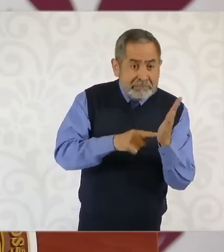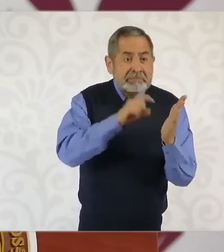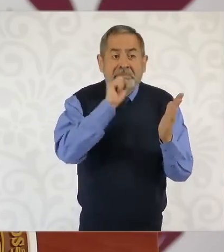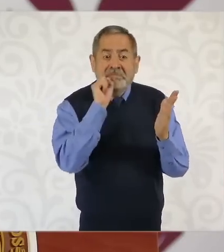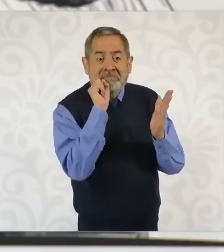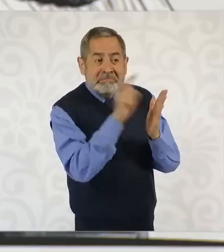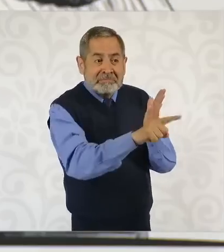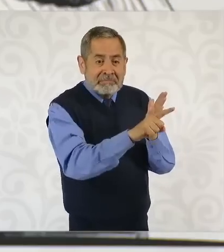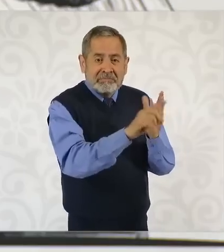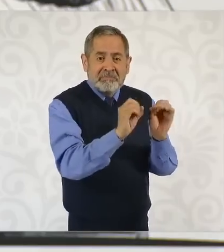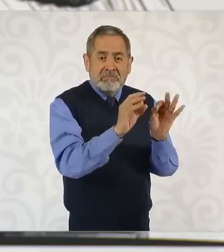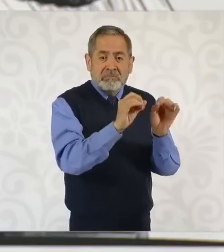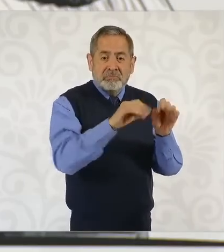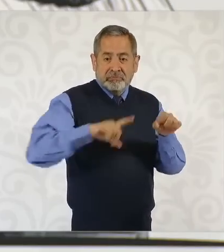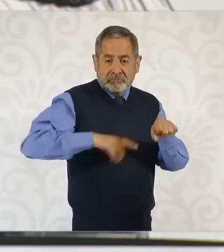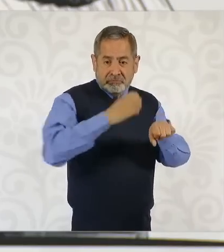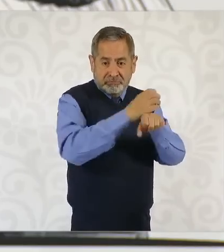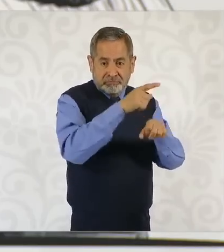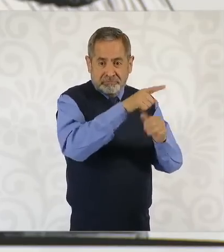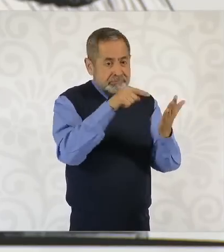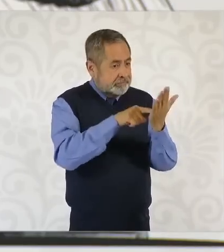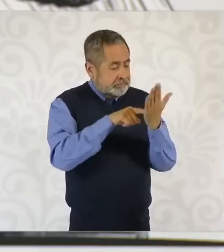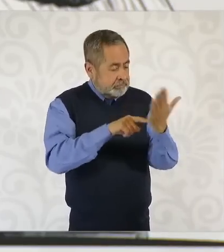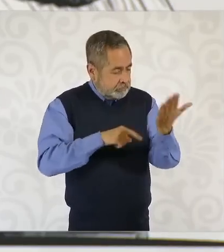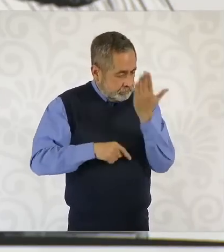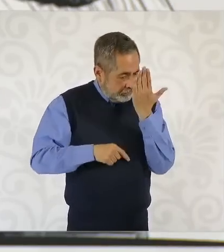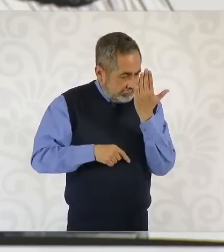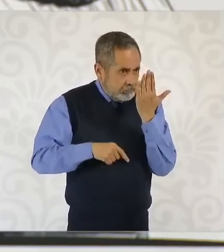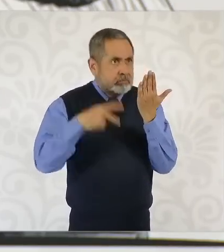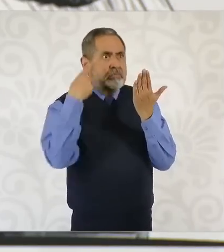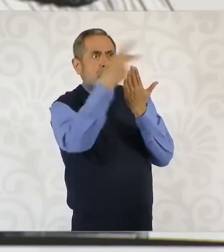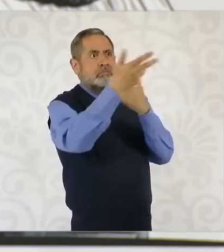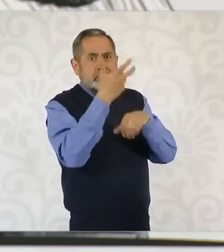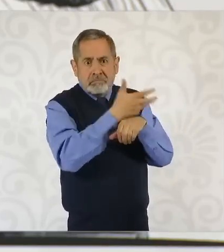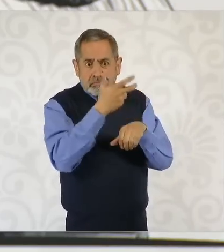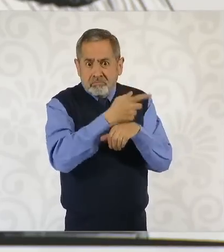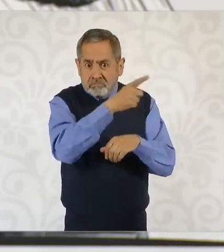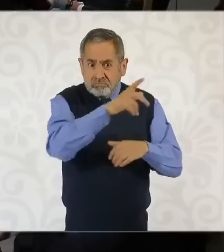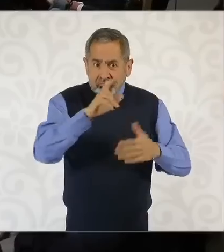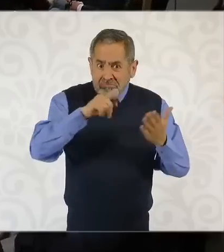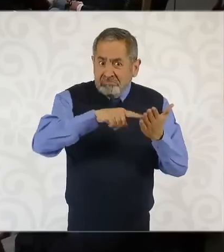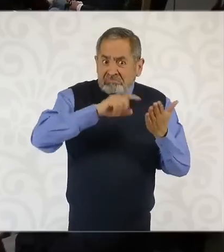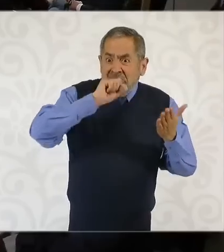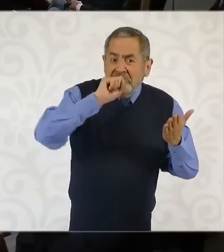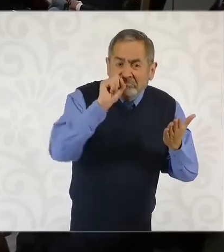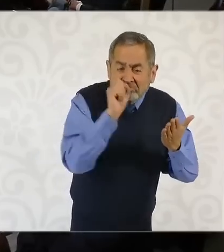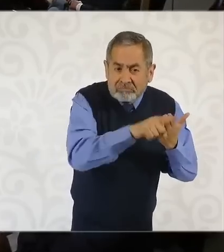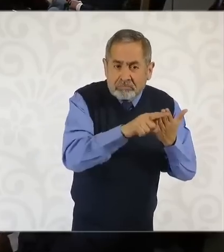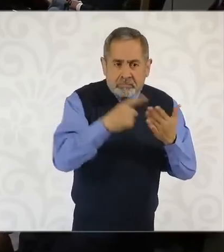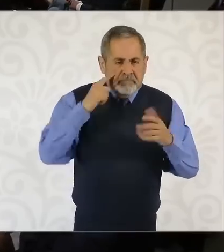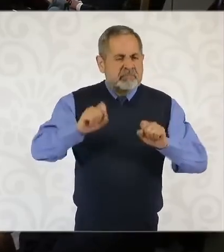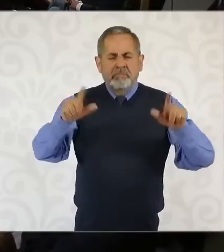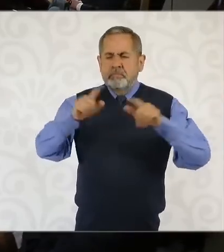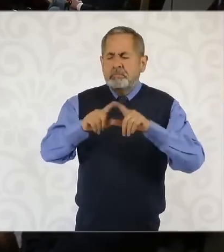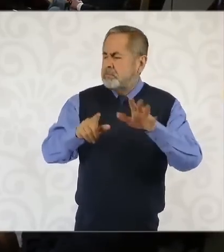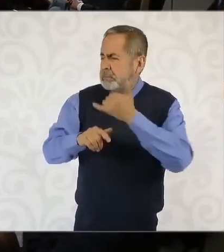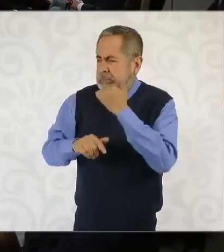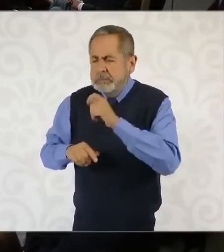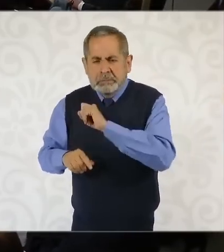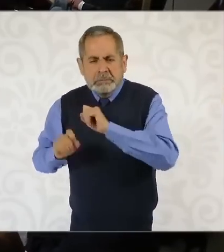de Justicia lo reconoció a ver Pon el publicado del departamento Ah bueno este que era perdón Ya